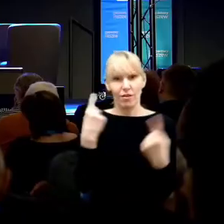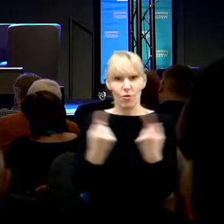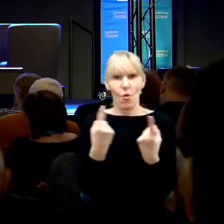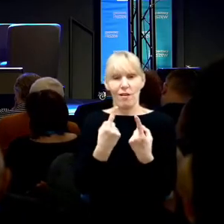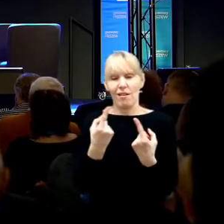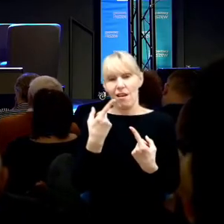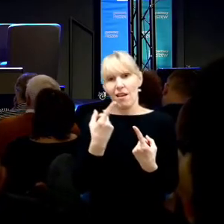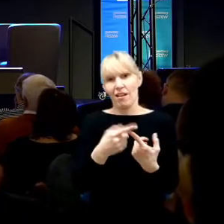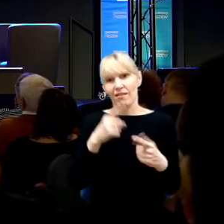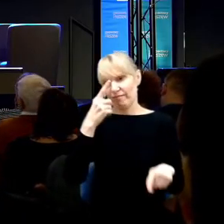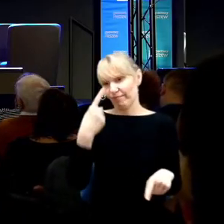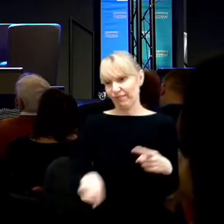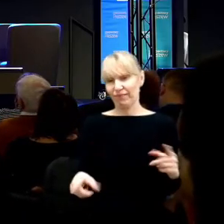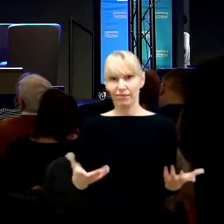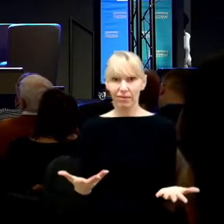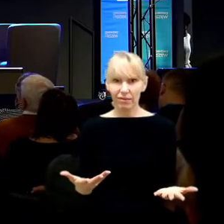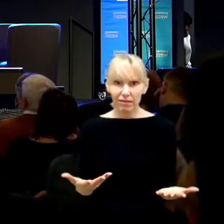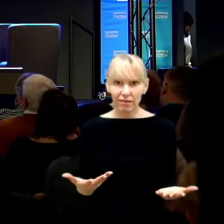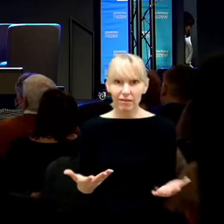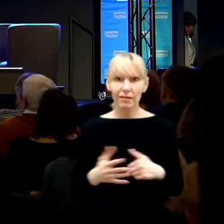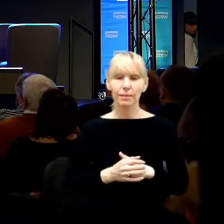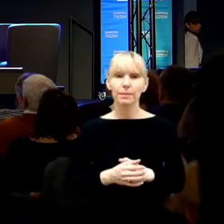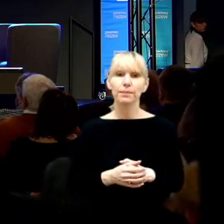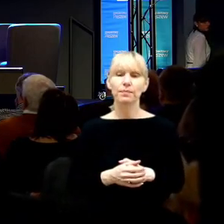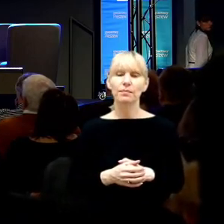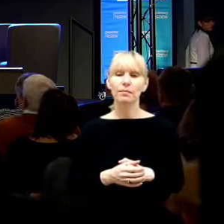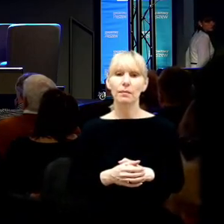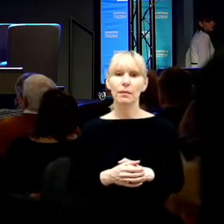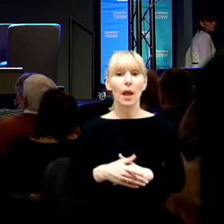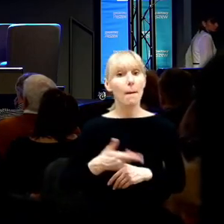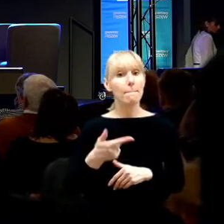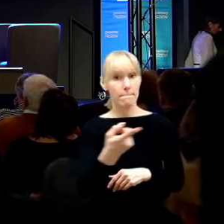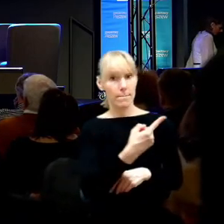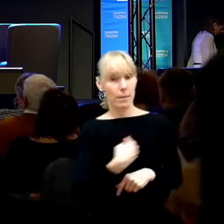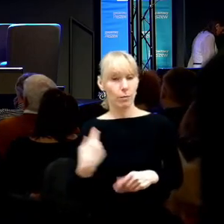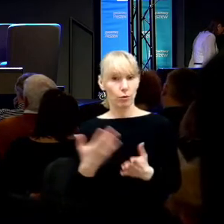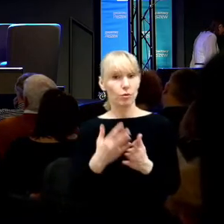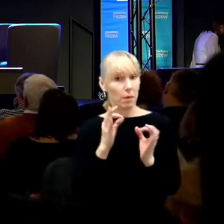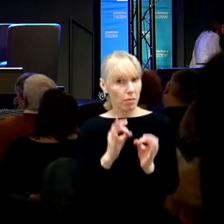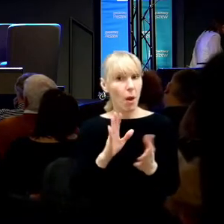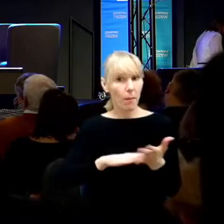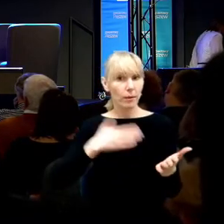My musimy oczywiście pokazywać dobre przykłady, żeby chociażby